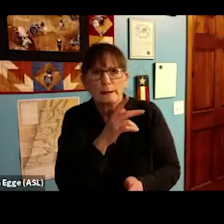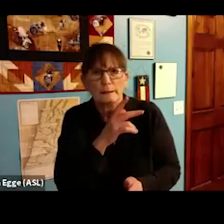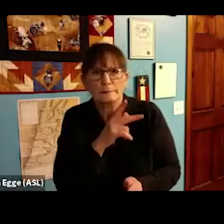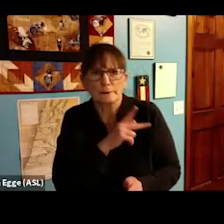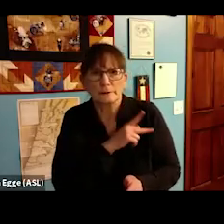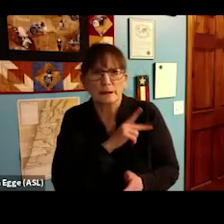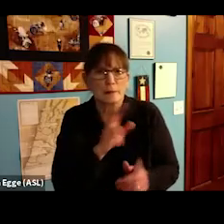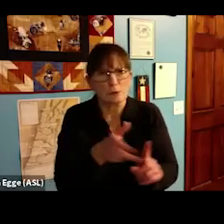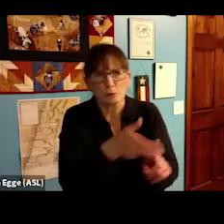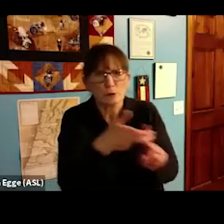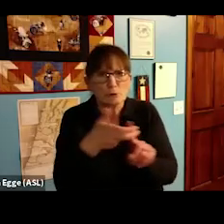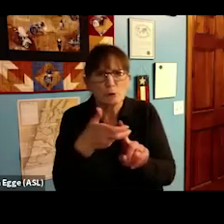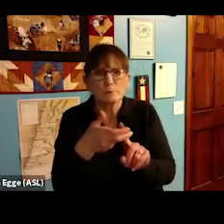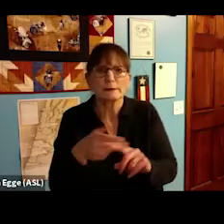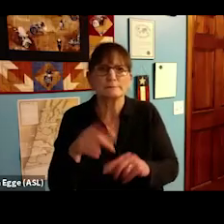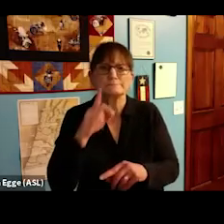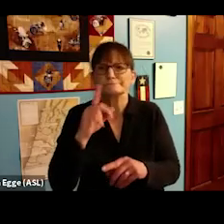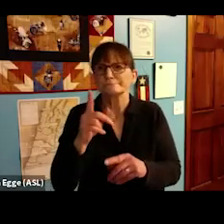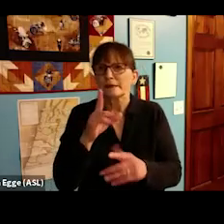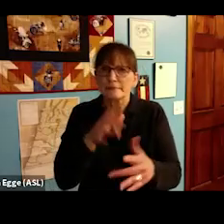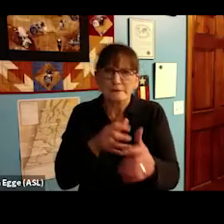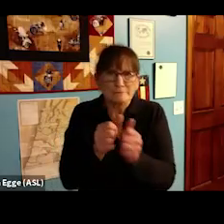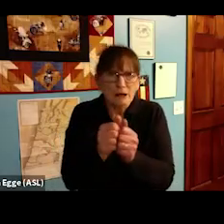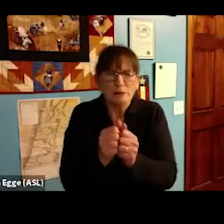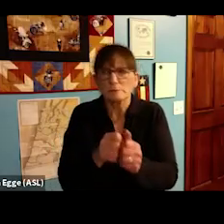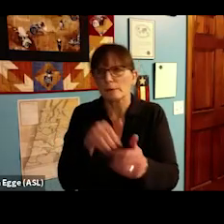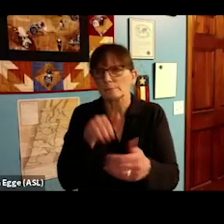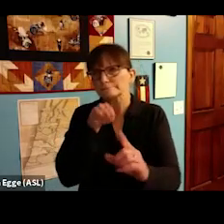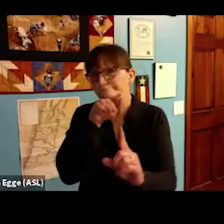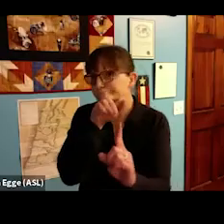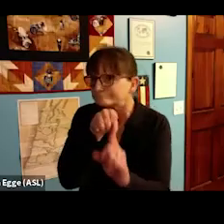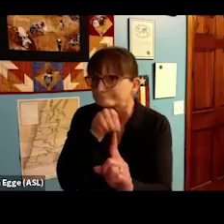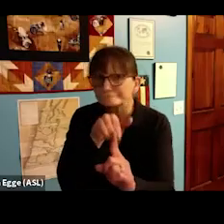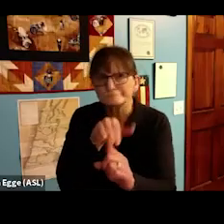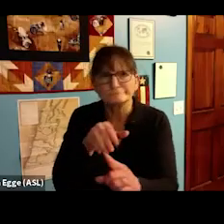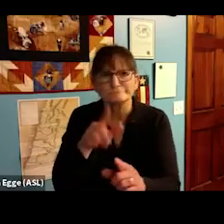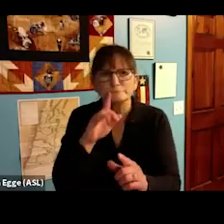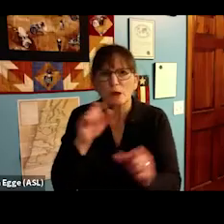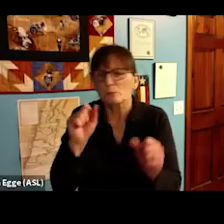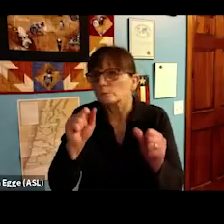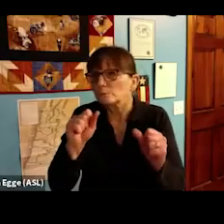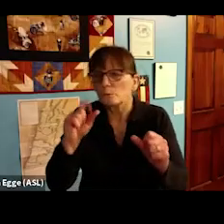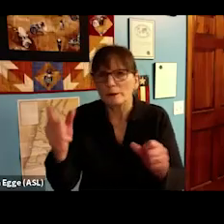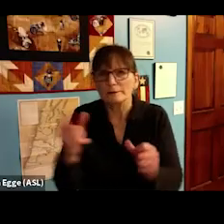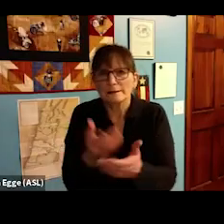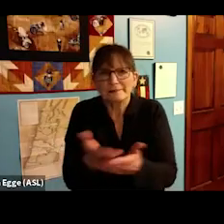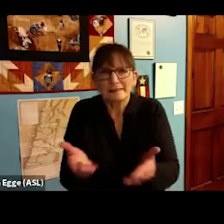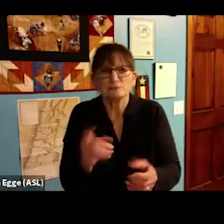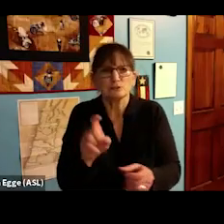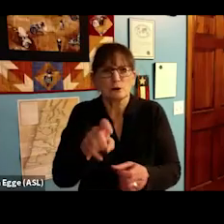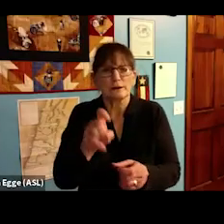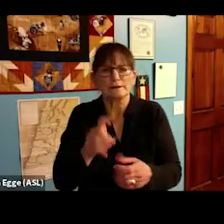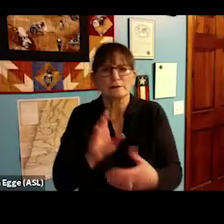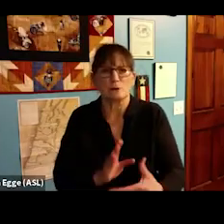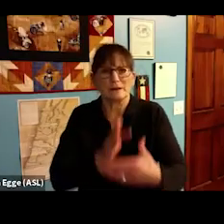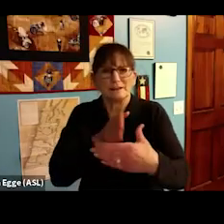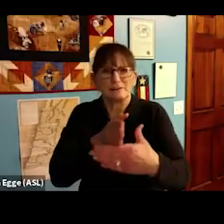La elegibilidad y acceso para ERE es para proveedores médicos. Esto podría ser hospitales, clínicas,